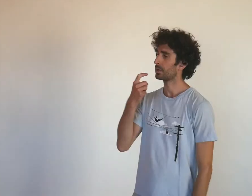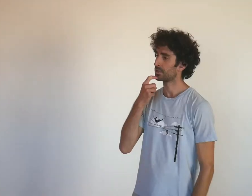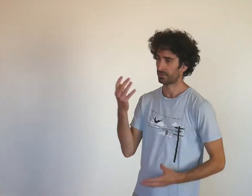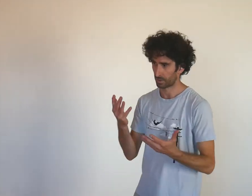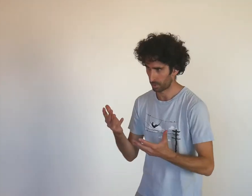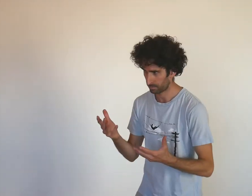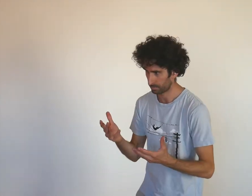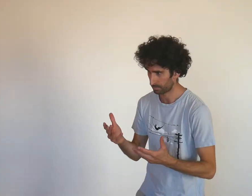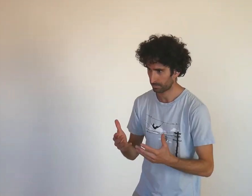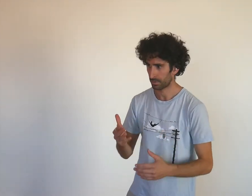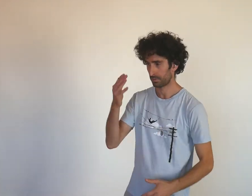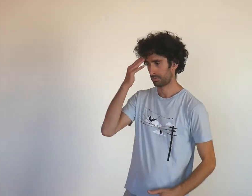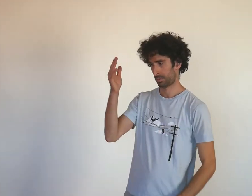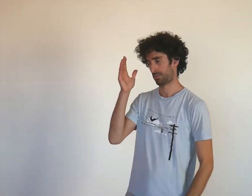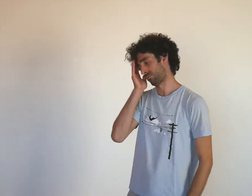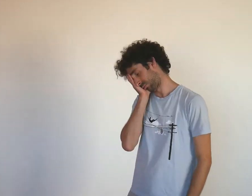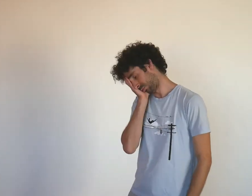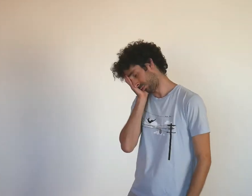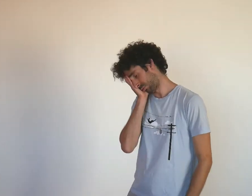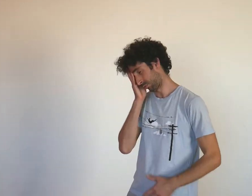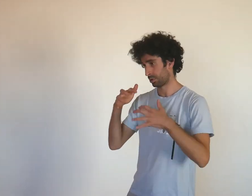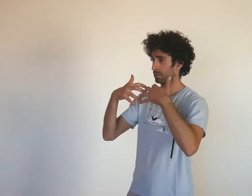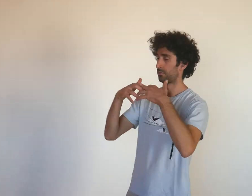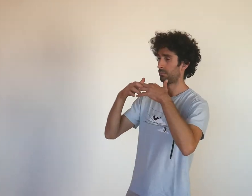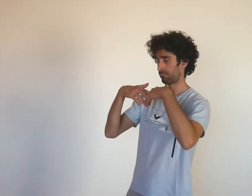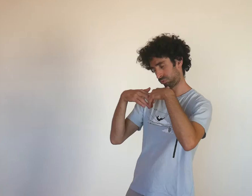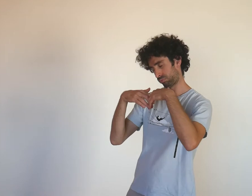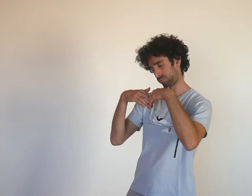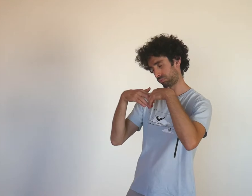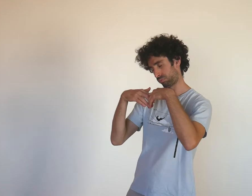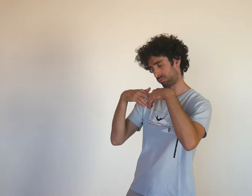Ca veut dire quoi ? Quand tu dors, ton cerveau endormi